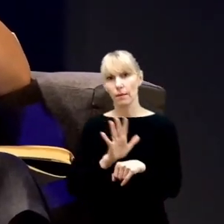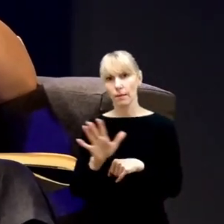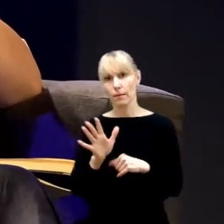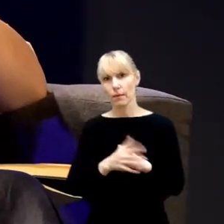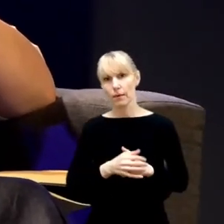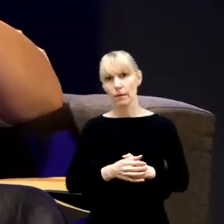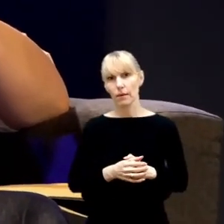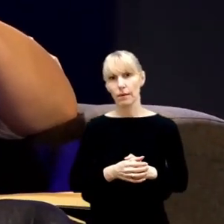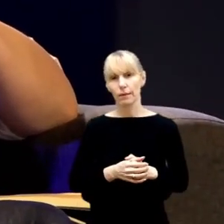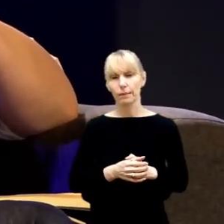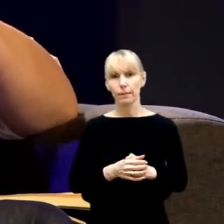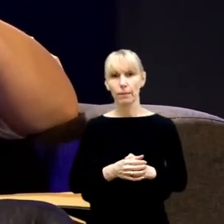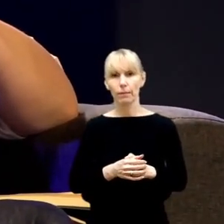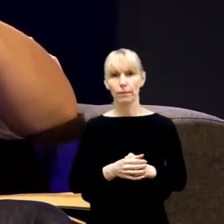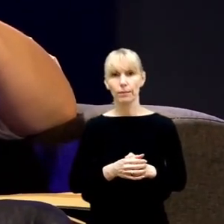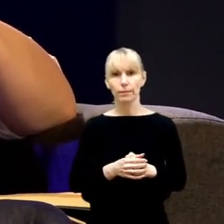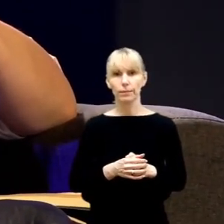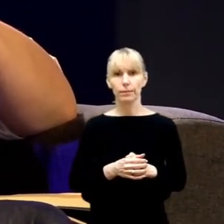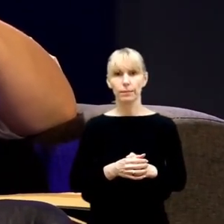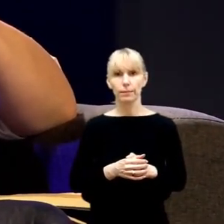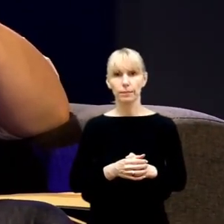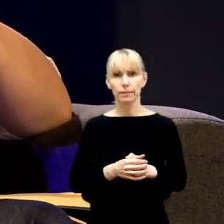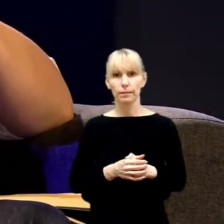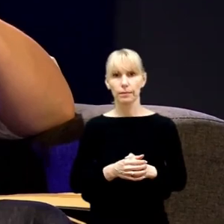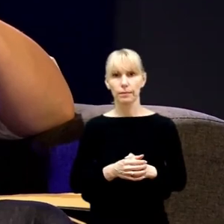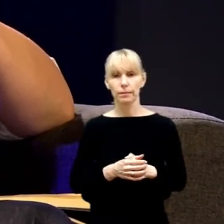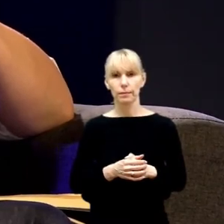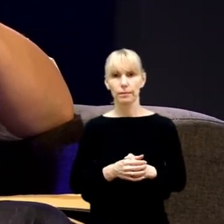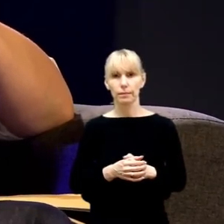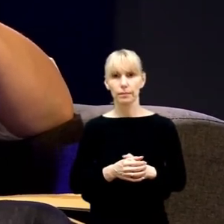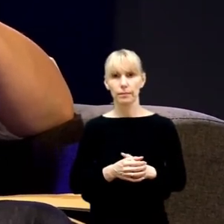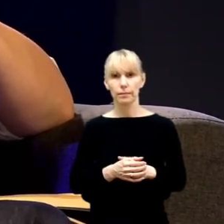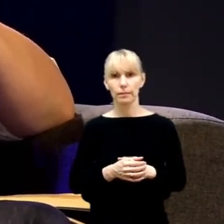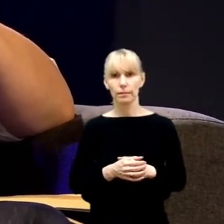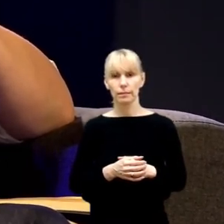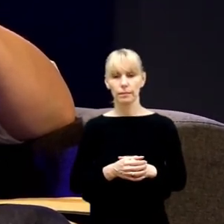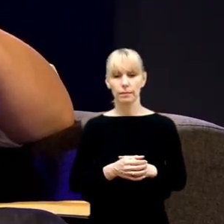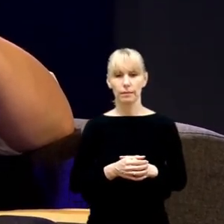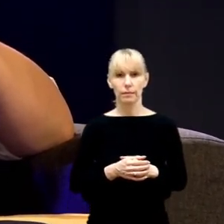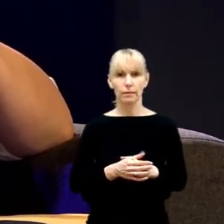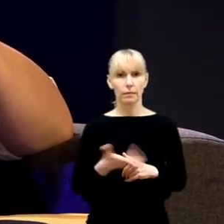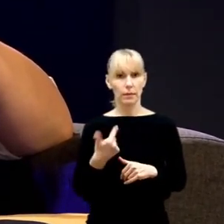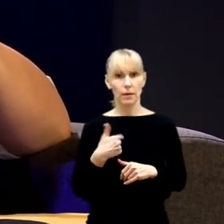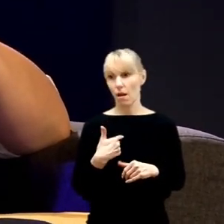Więc jestem na tak, małe miasta mają wielki potencjał